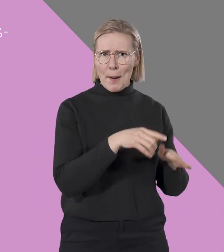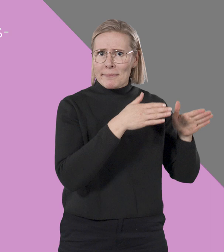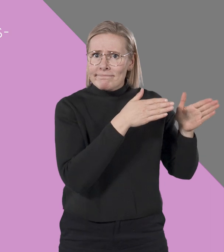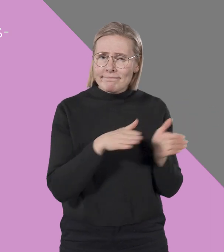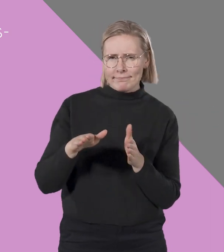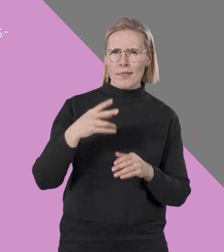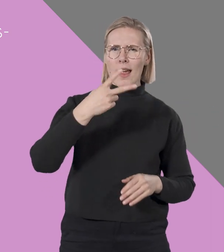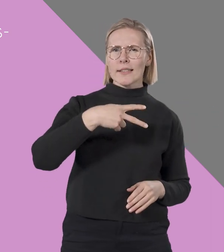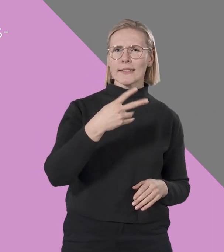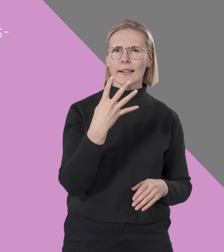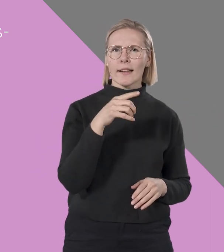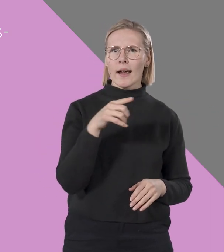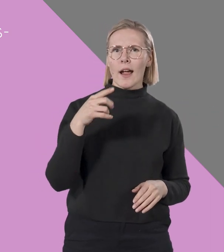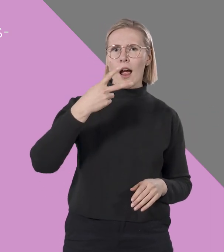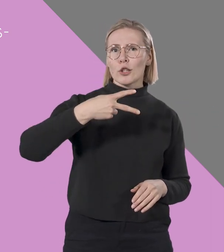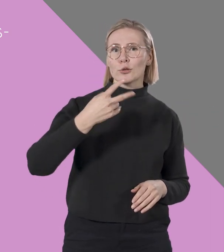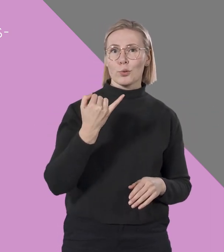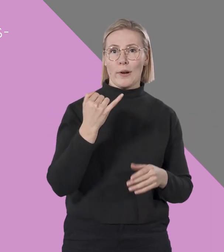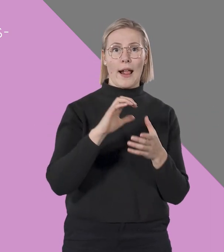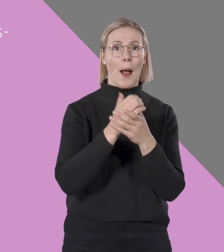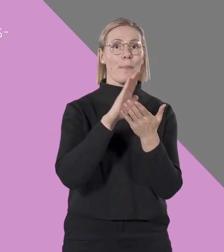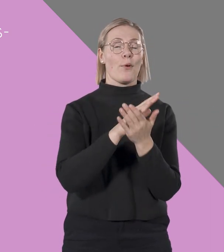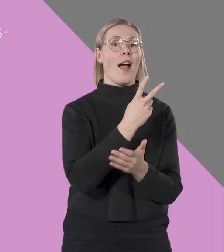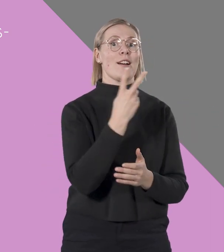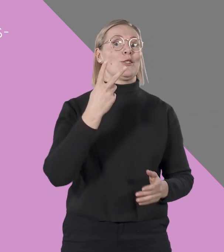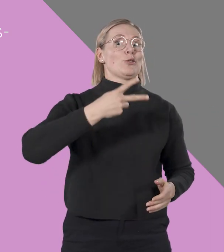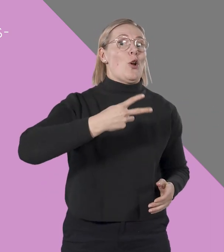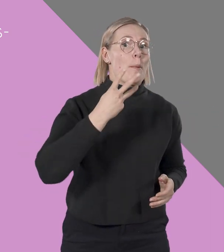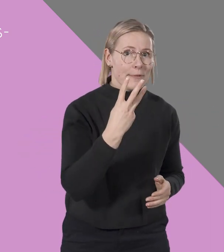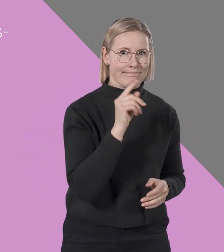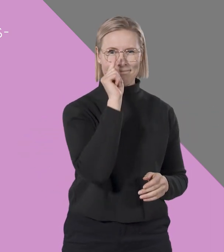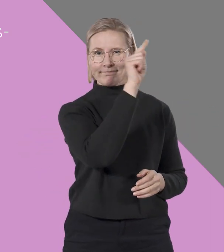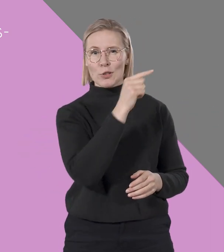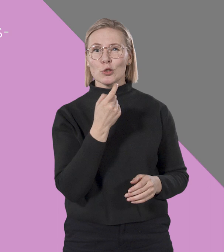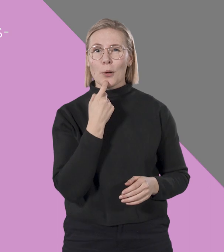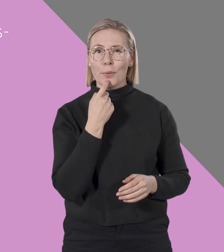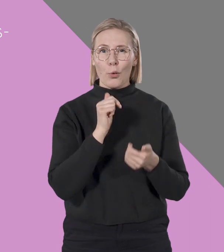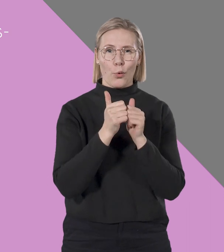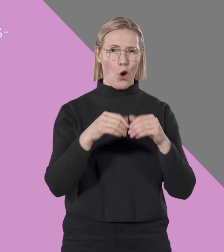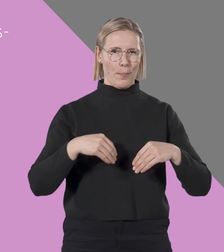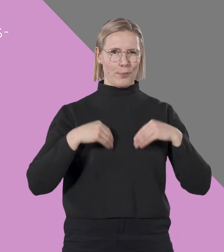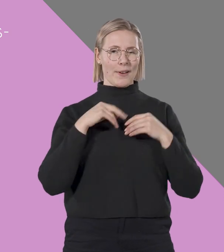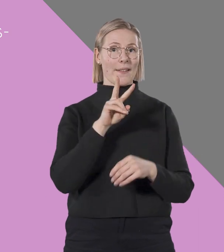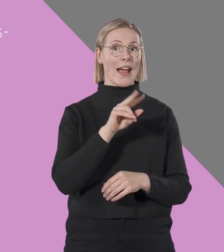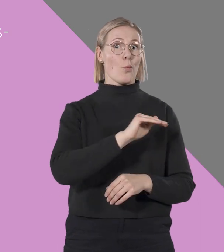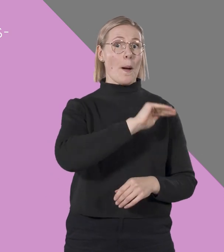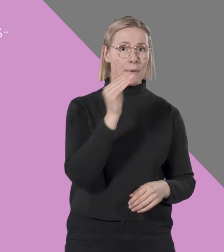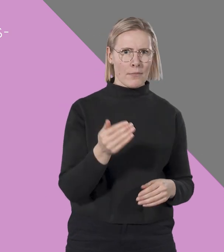joka järjestetään 24.−26.2.2023 Suomen urheiluopistossa Vierumäellä.